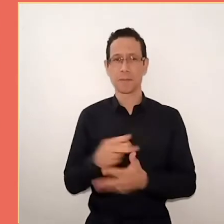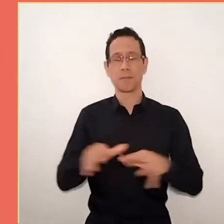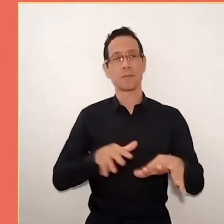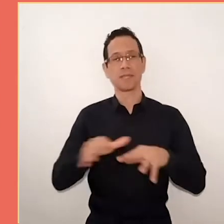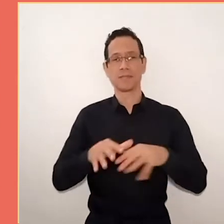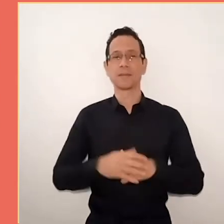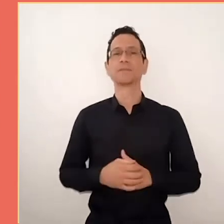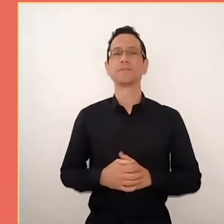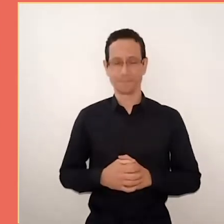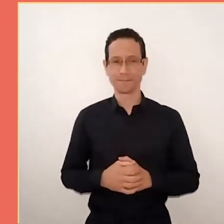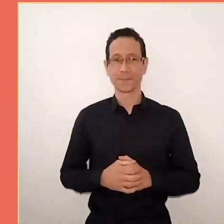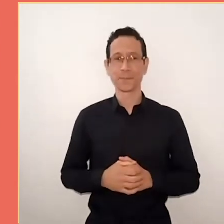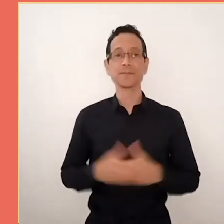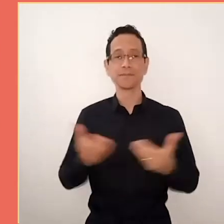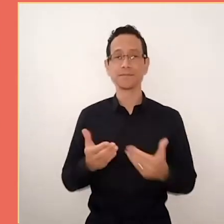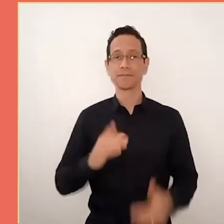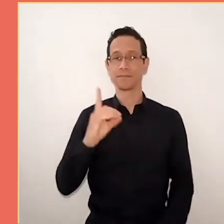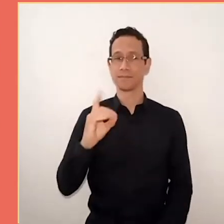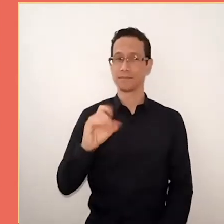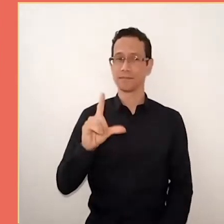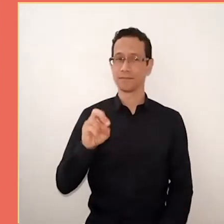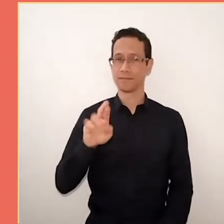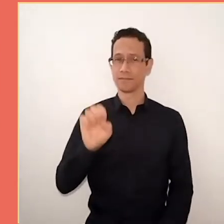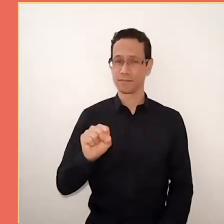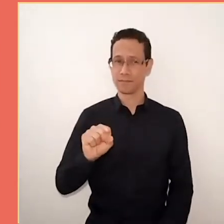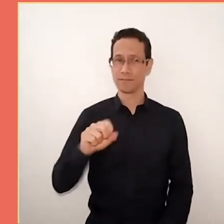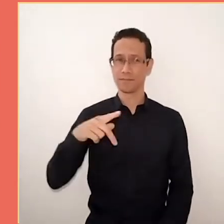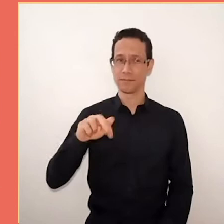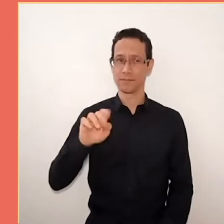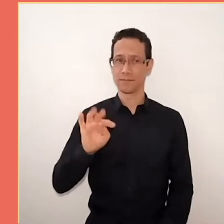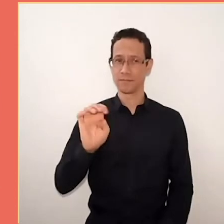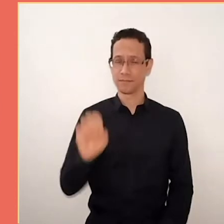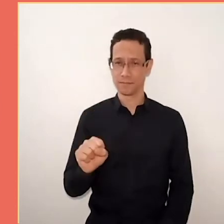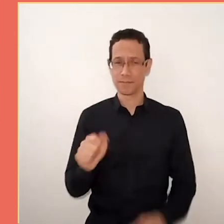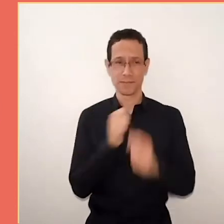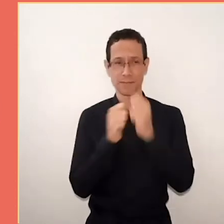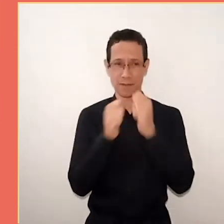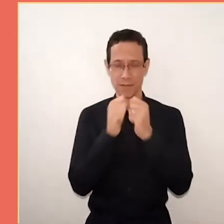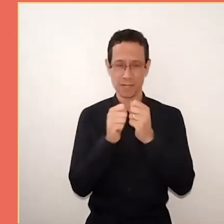Agora eu vou chamar a Dolores Prades pra mediara a mesa Que Leitores Queremos Formar?